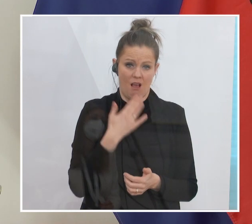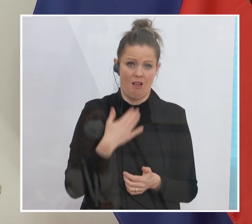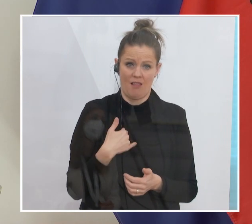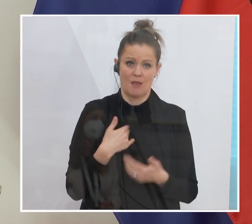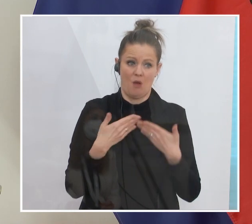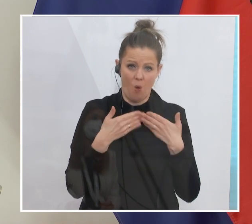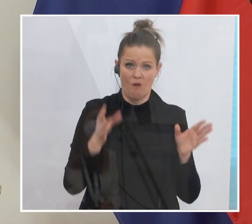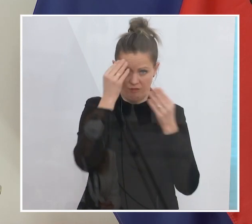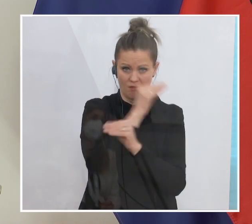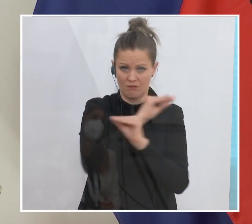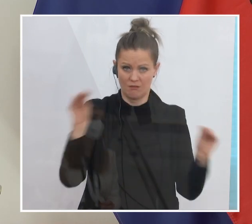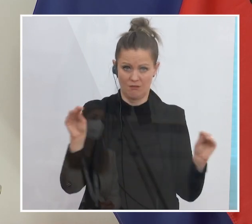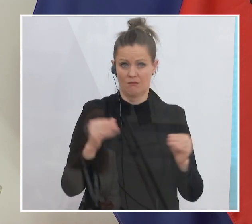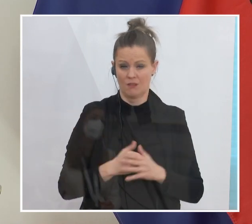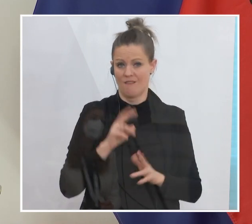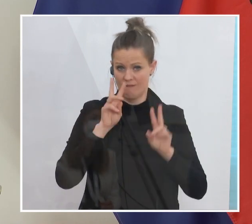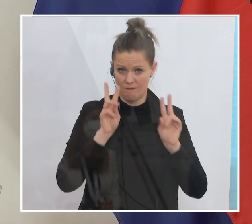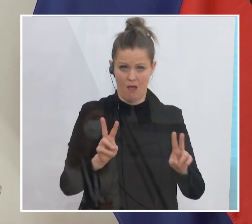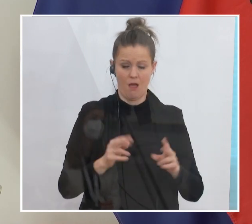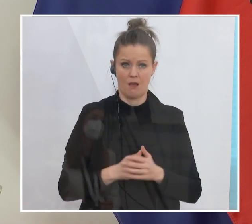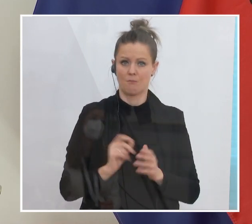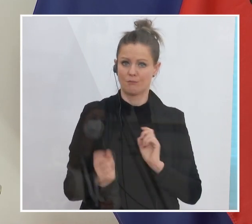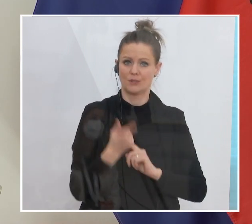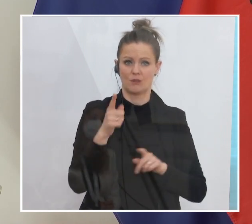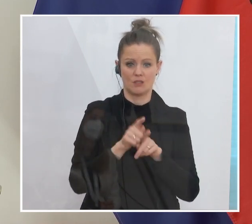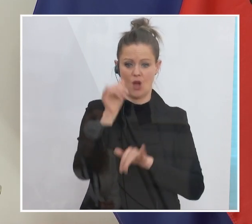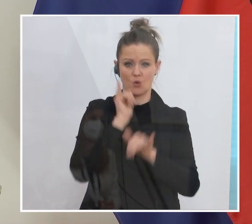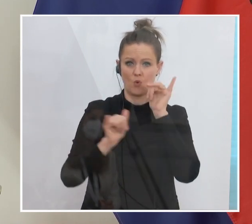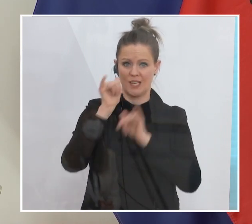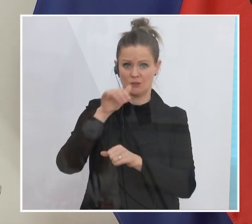verkünden als ich. Weil vor allem eben auch in der Tourismusbranche, in der Gastronomie, in der